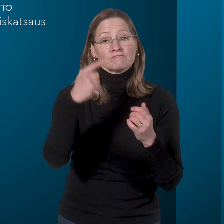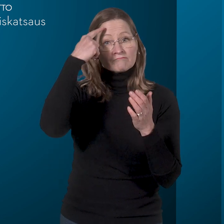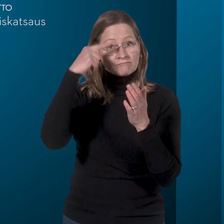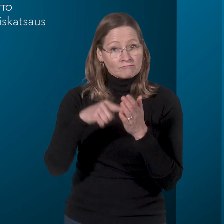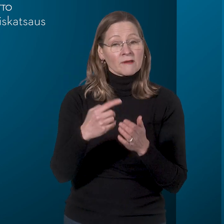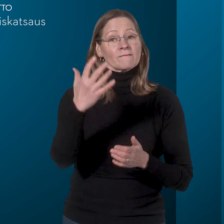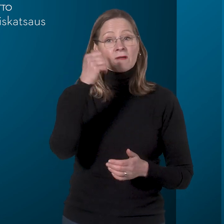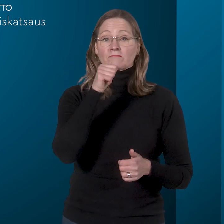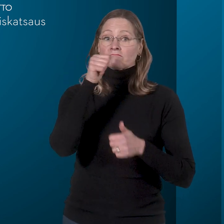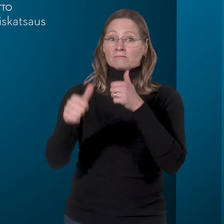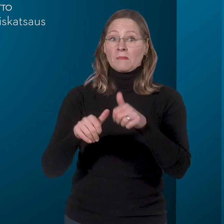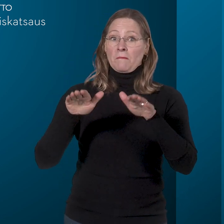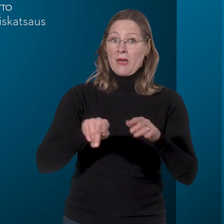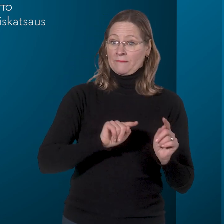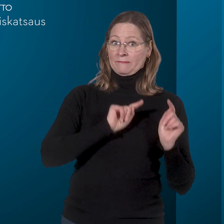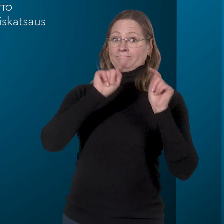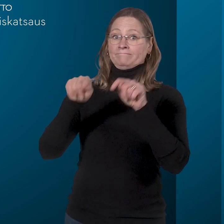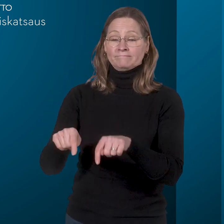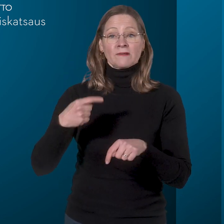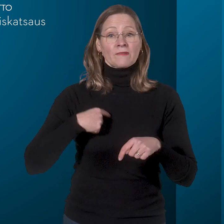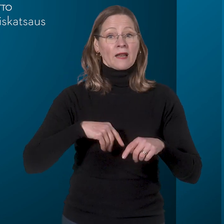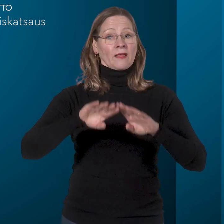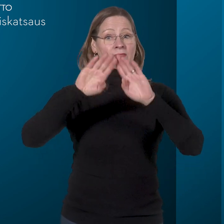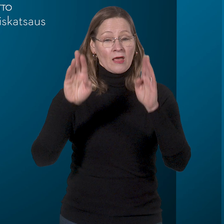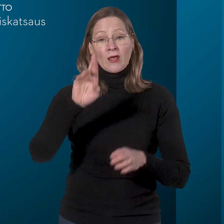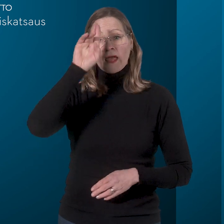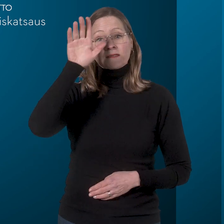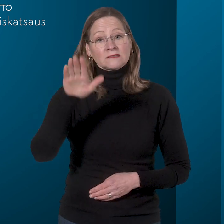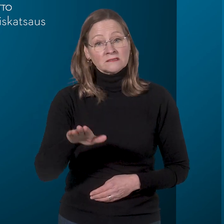Tapahtumaan voi siis osallistua sekä paikan päällä Valkeassa talossa Helsingissä -